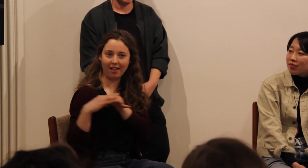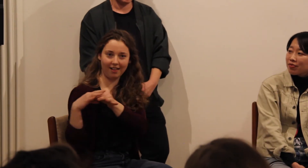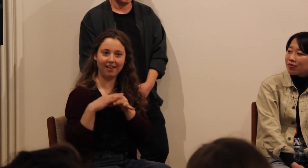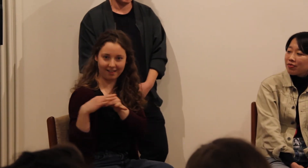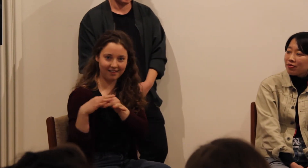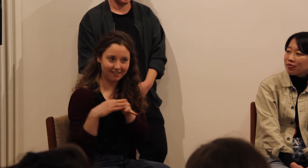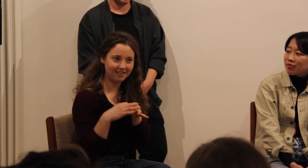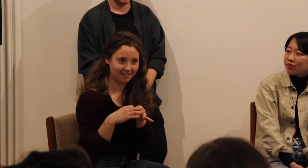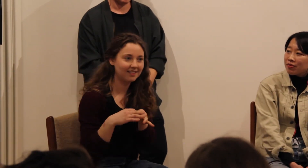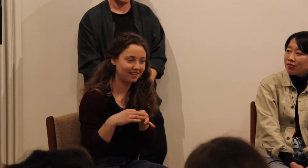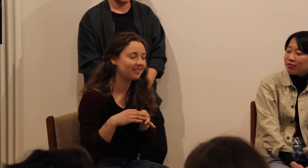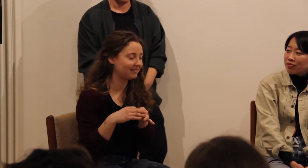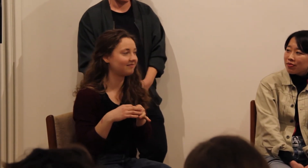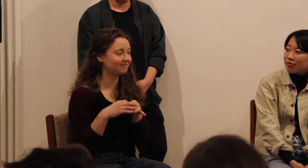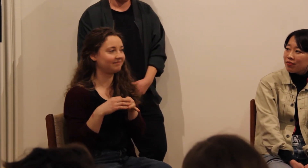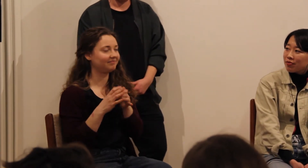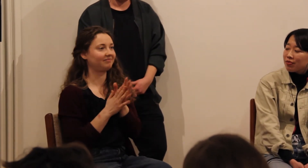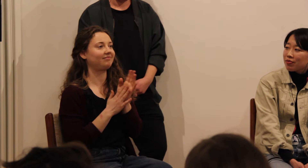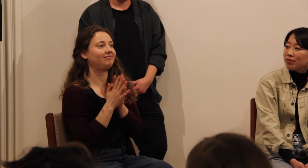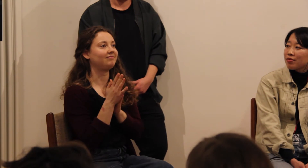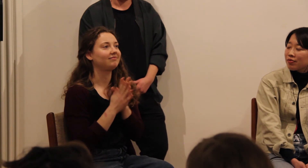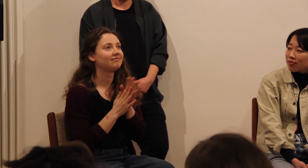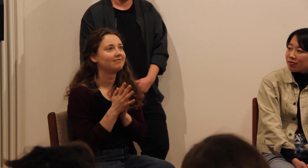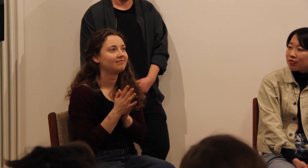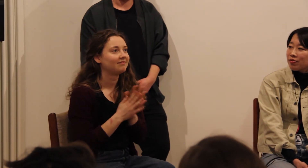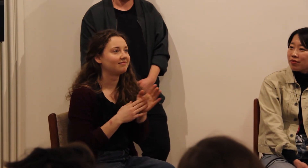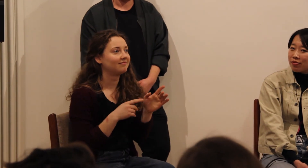Da habe ich als Kind manchmal mehr Berührungspunkte gehabt,